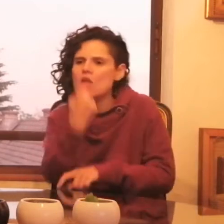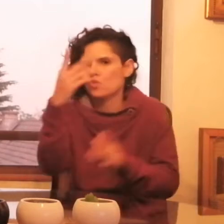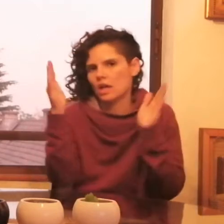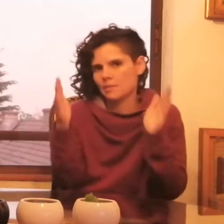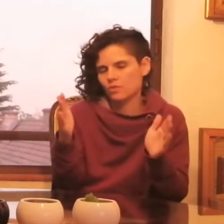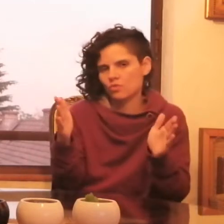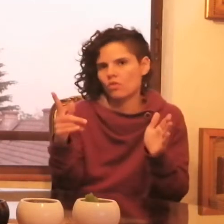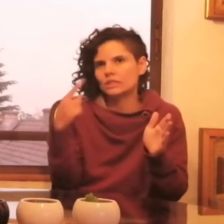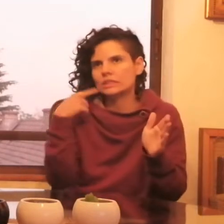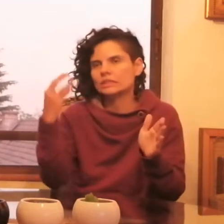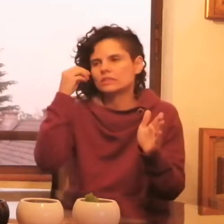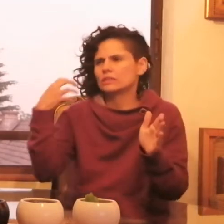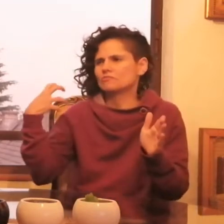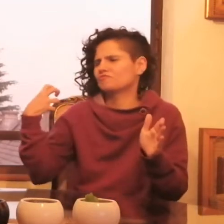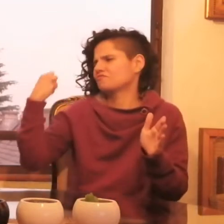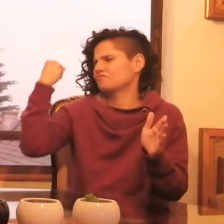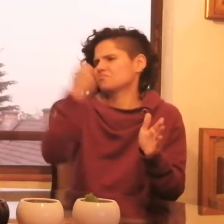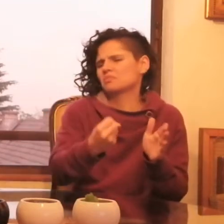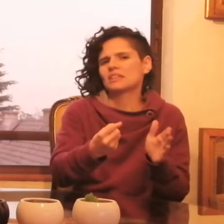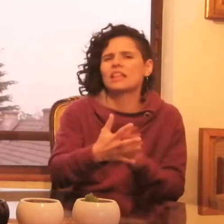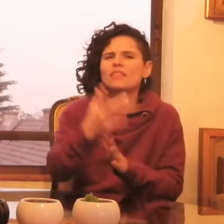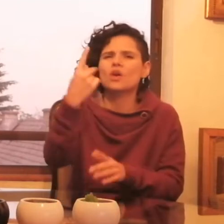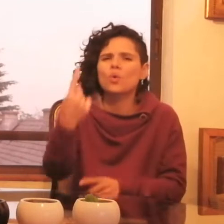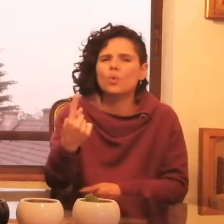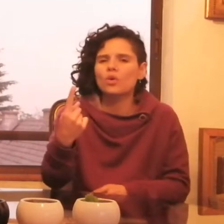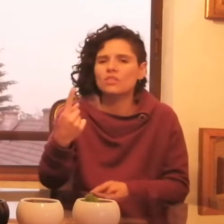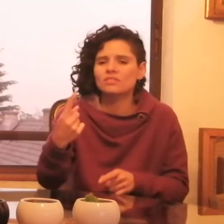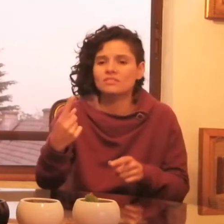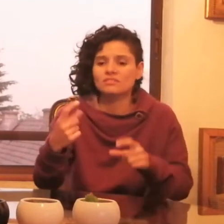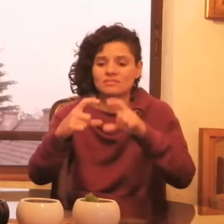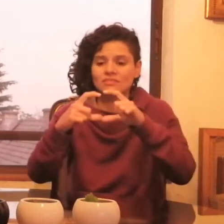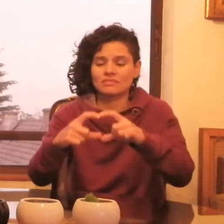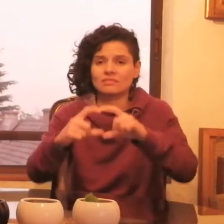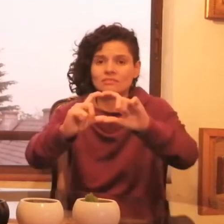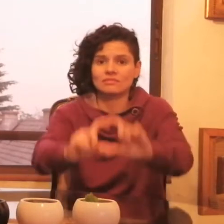rescatamos por ahí de un casete y se pudo digitalizar - gracias al digitalizador misterioso -